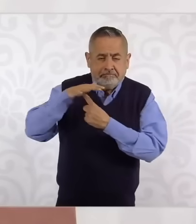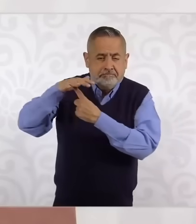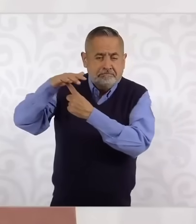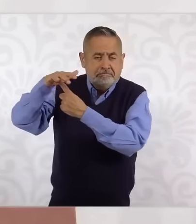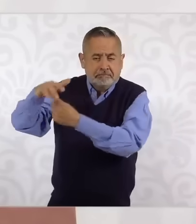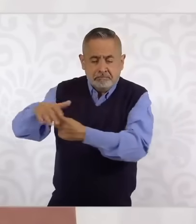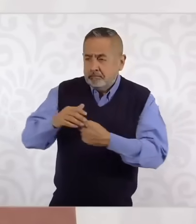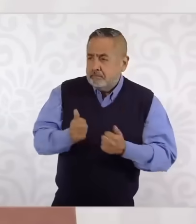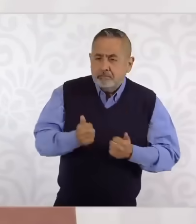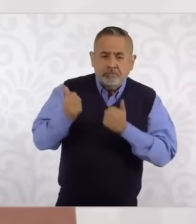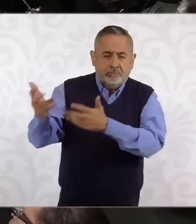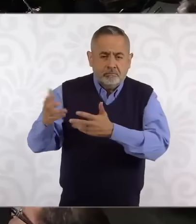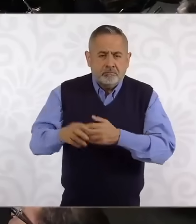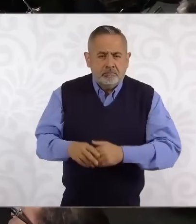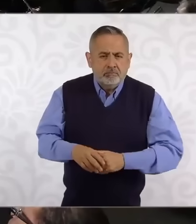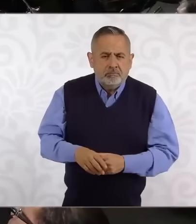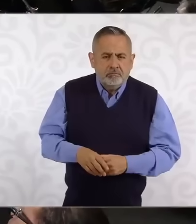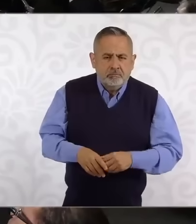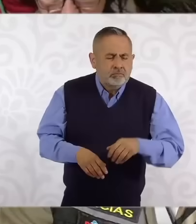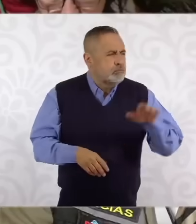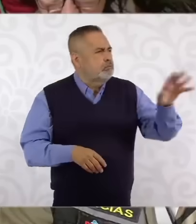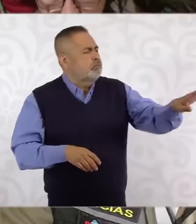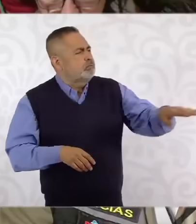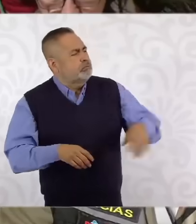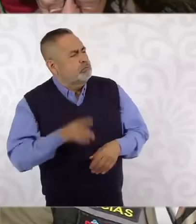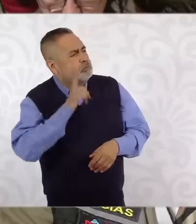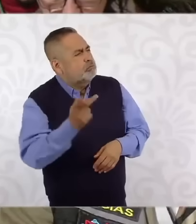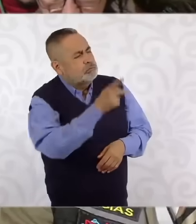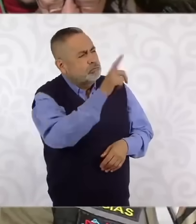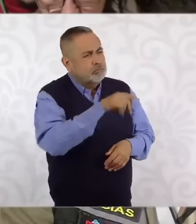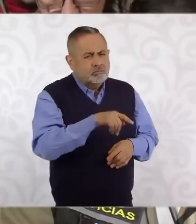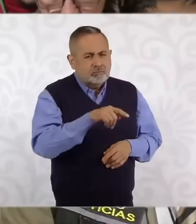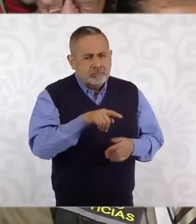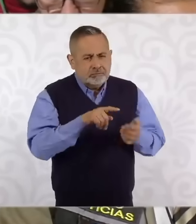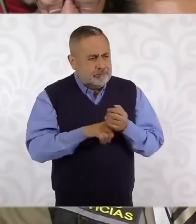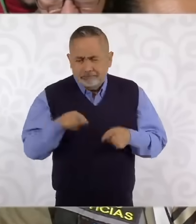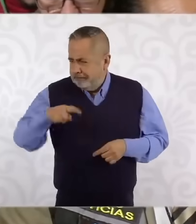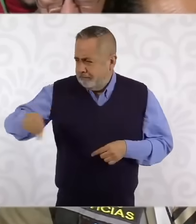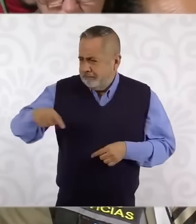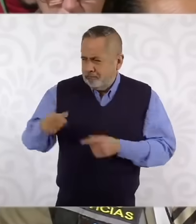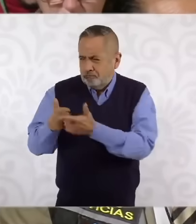grupo numeroso. Era un grupo Era un grupo los que fueron detrás de estos tres personas. Eh, ¿cuántas